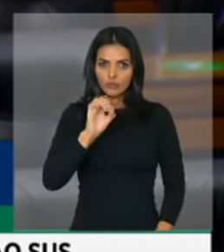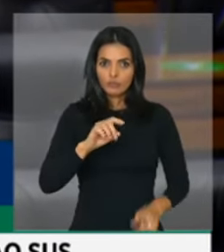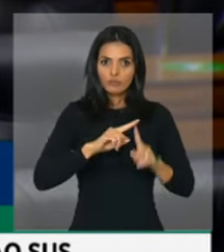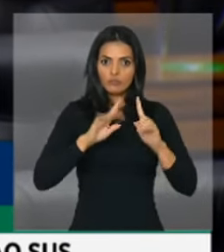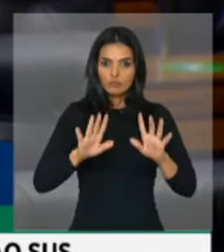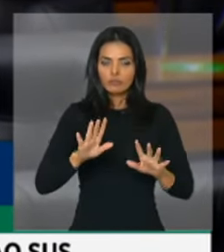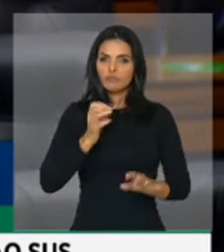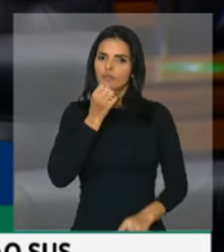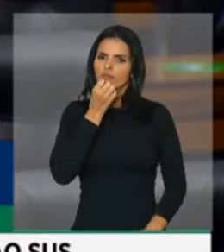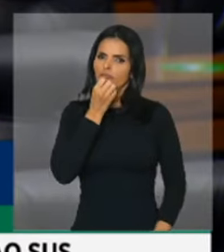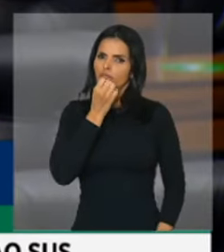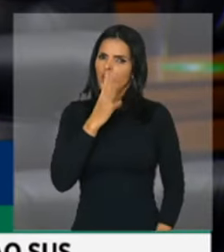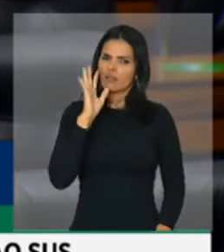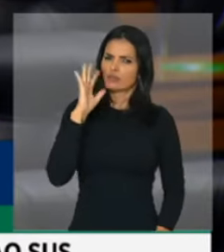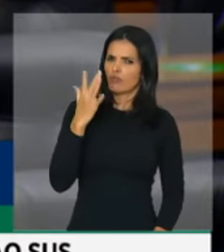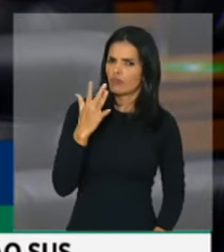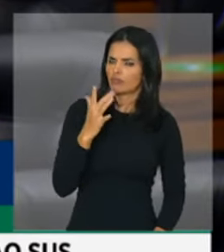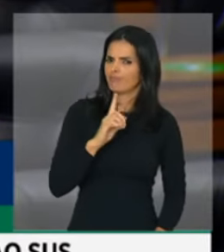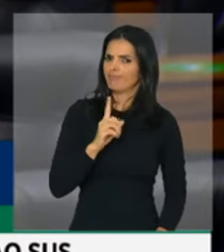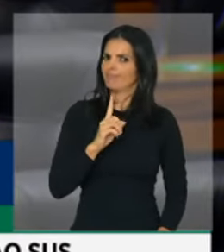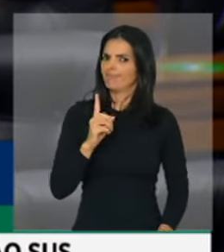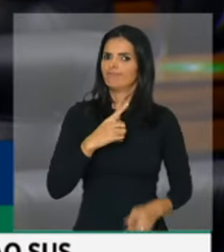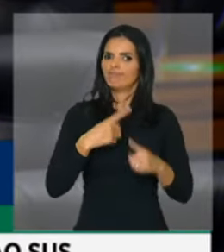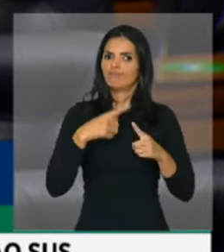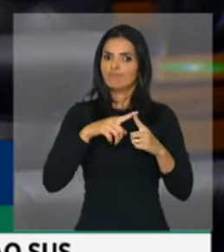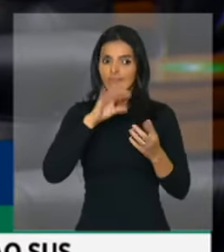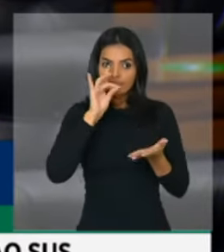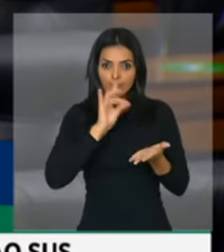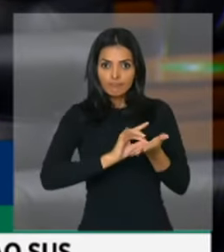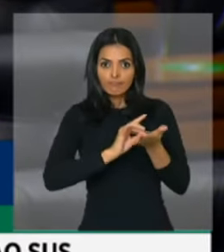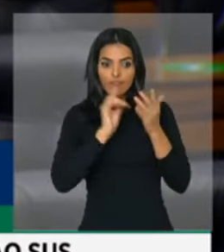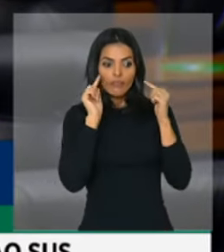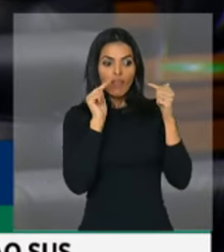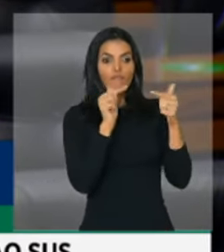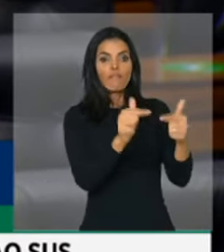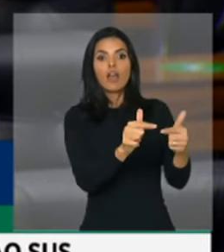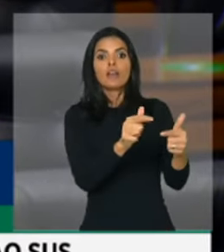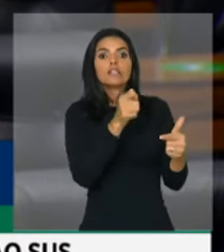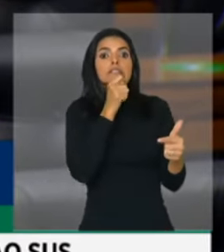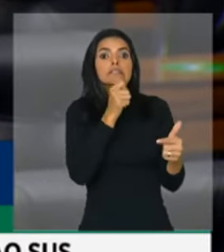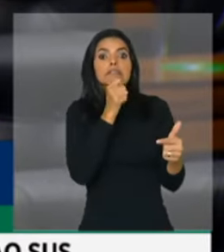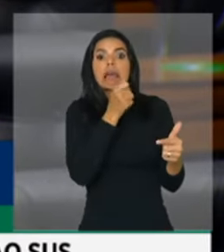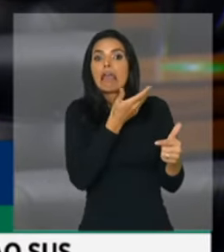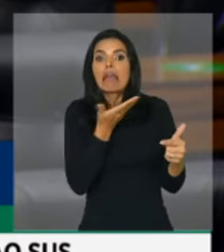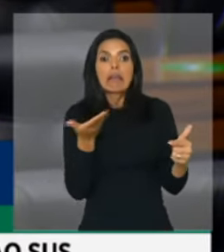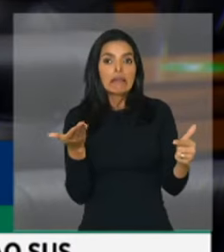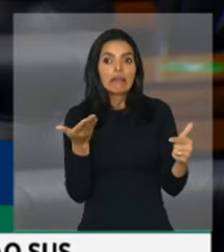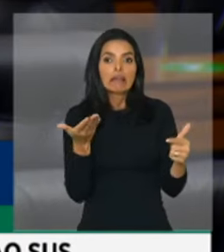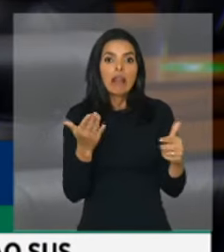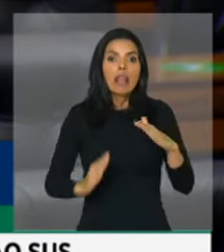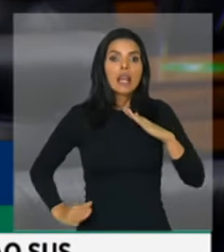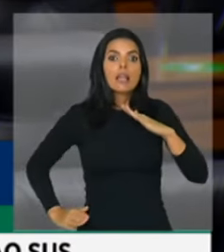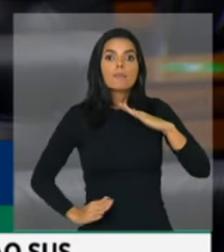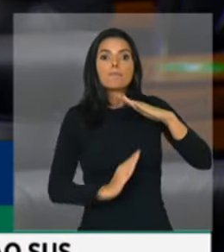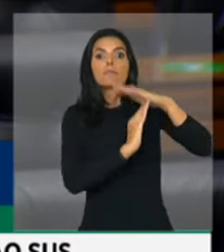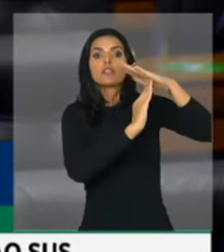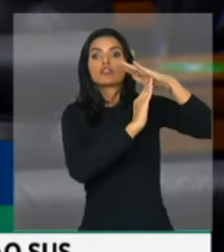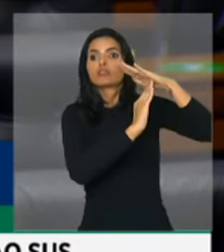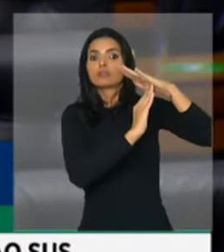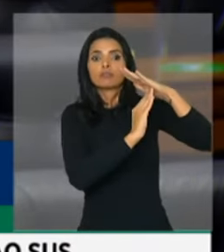ELE FICOU SEM REFERÊNCIA, ELE FICOU SEM LIMITE LIMITE, ELE FICOU SEM ESTABELECER O QUE É